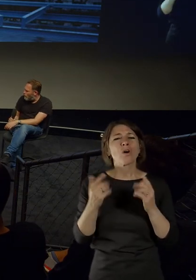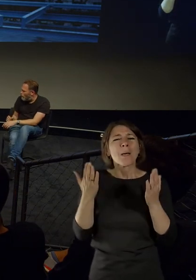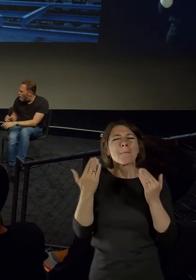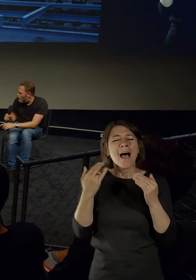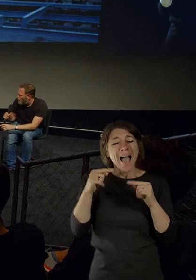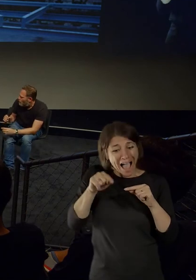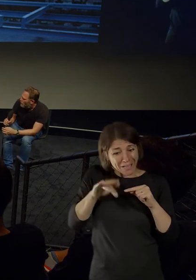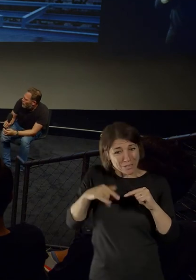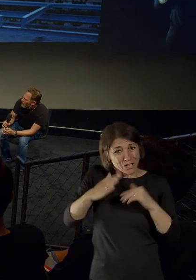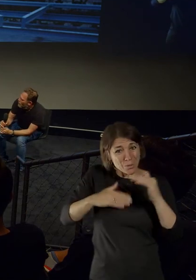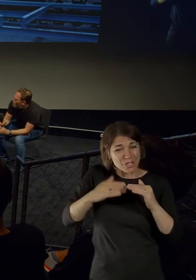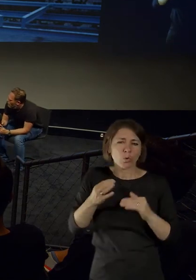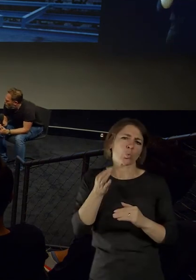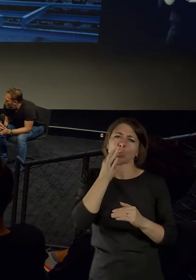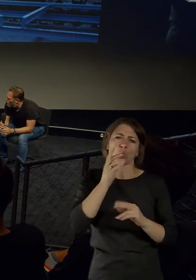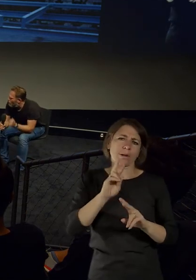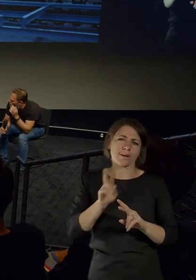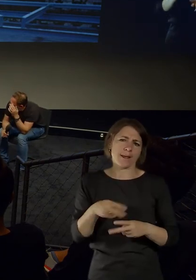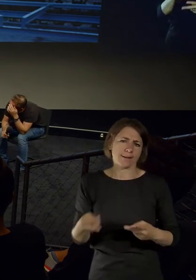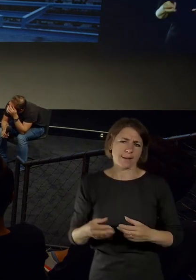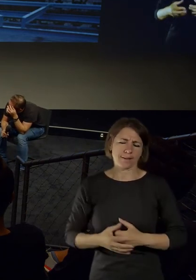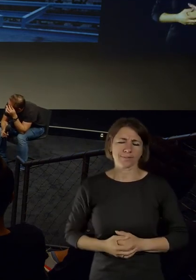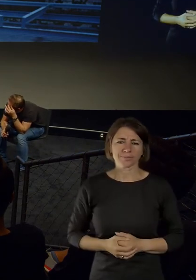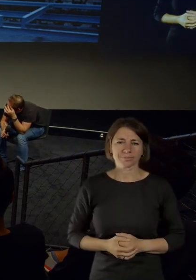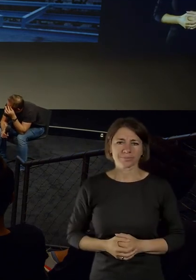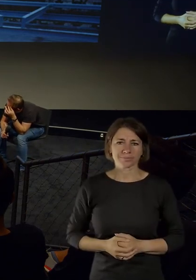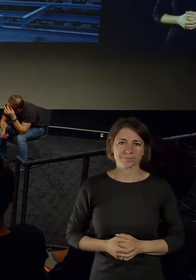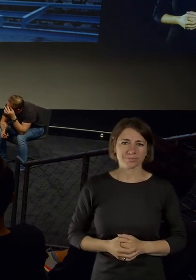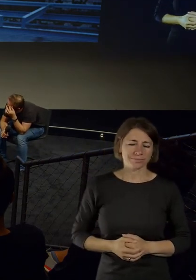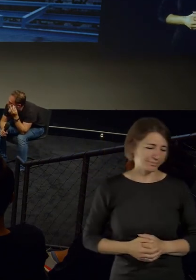A každá ta čtvrť v Praze, i ty, co mají rastr, jsou trošku, jinak natočené,